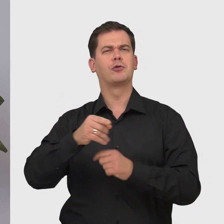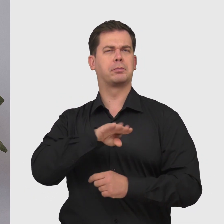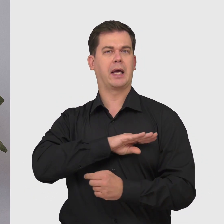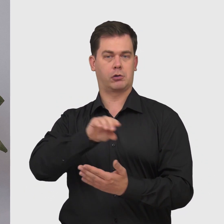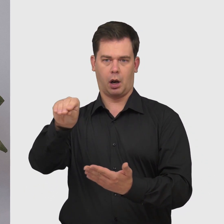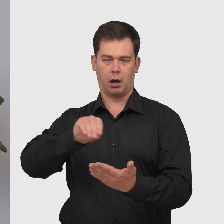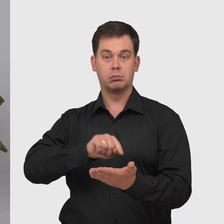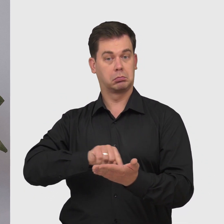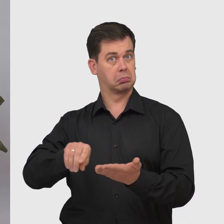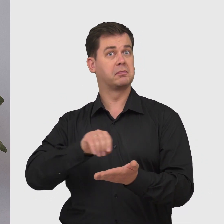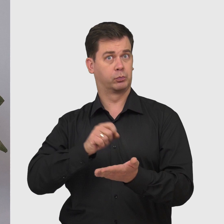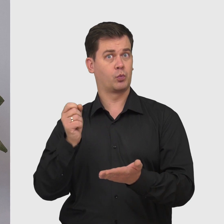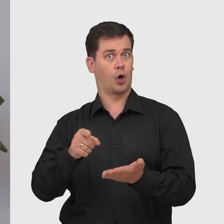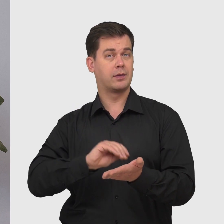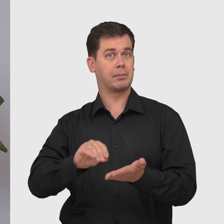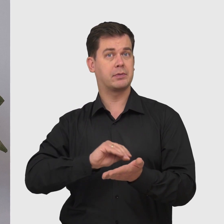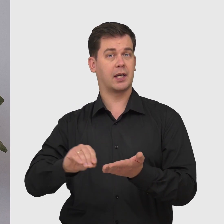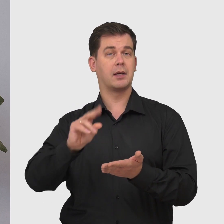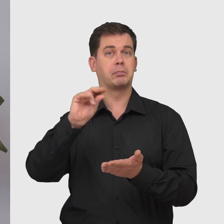pośmiertnych regularnie wymieniane są: